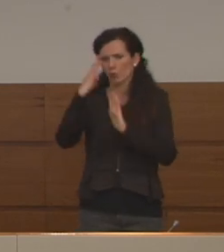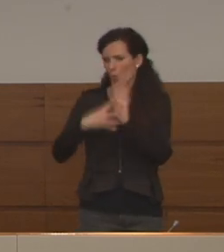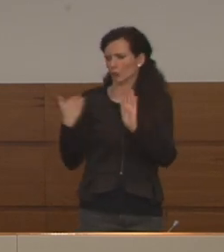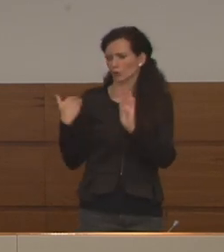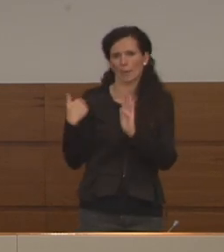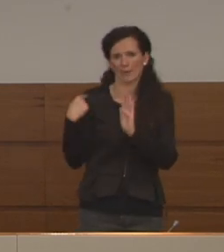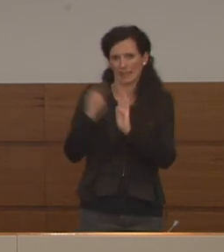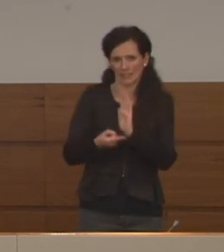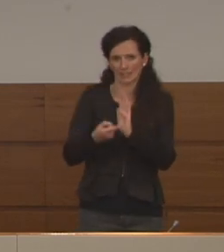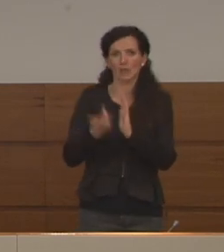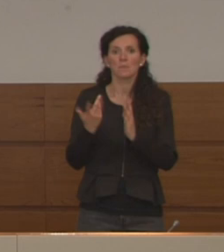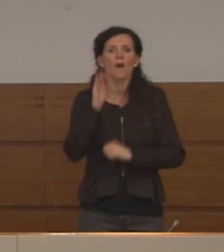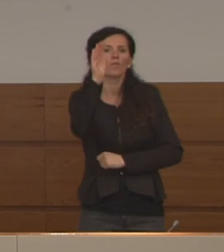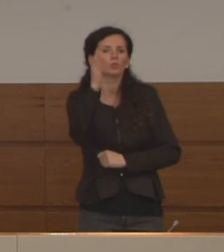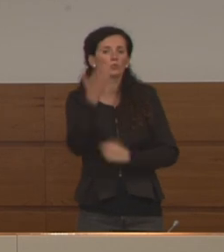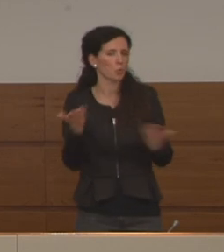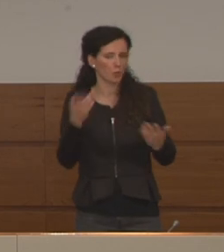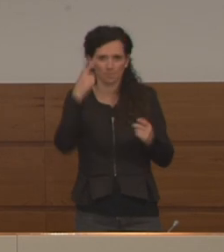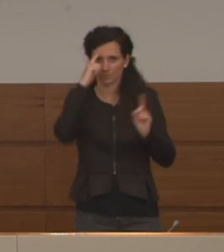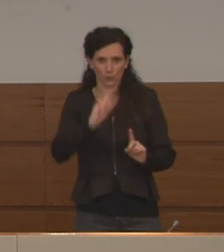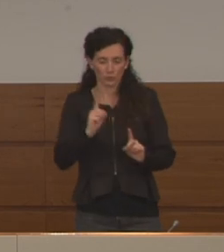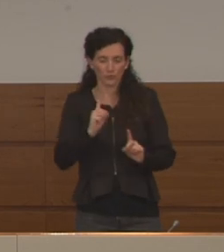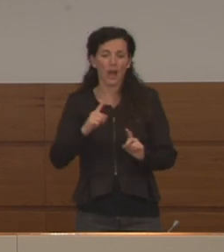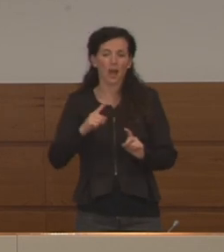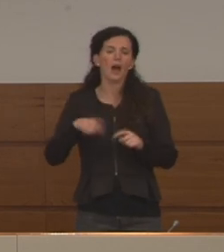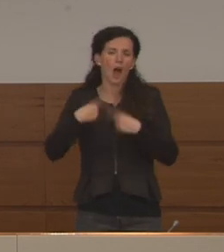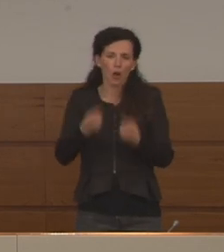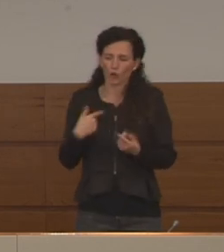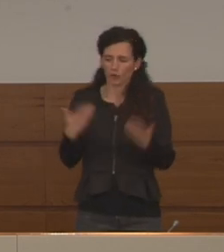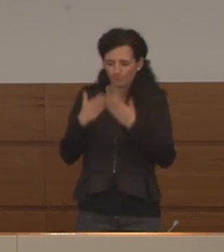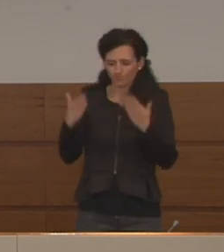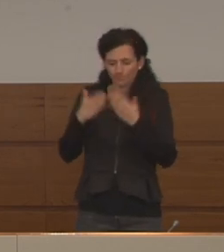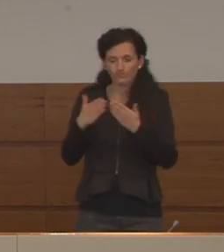La linea di tendenza ci fa pensare che l'immunità sia durevole,